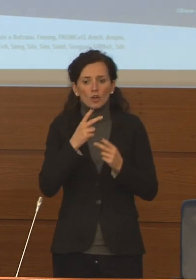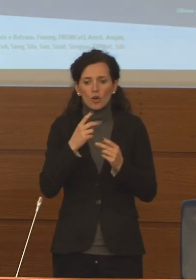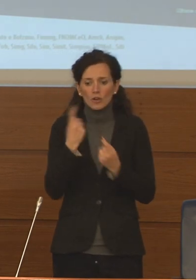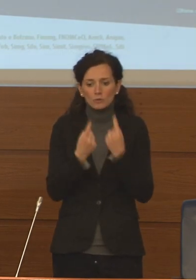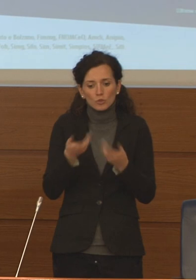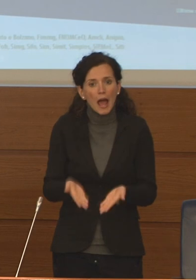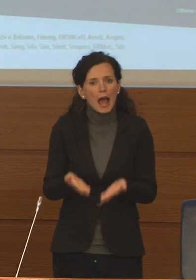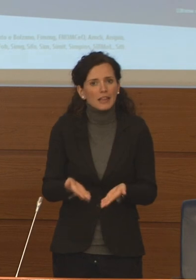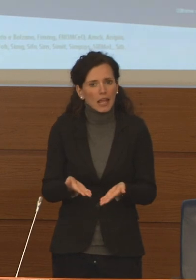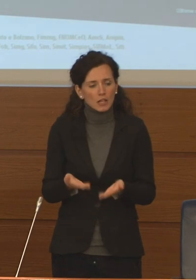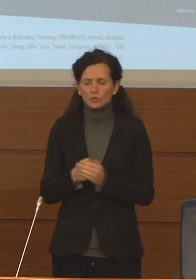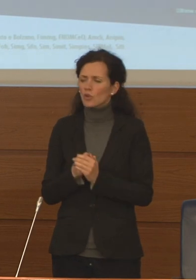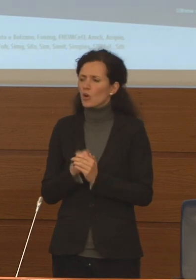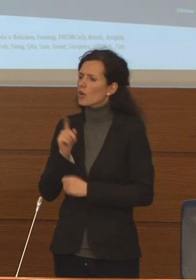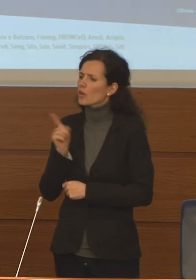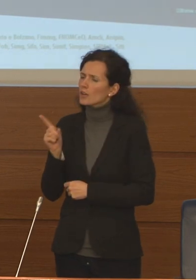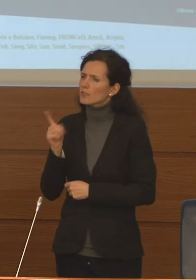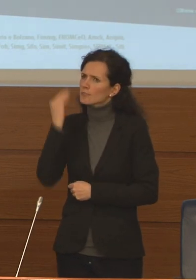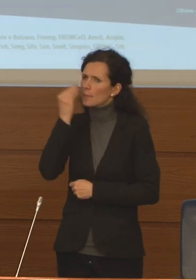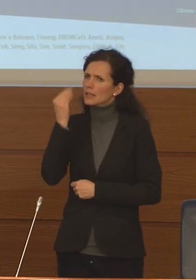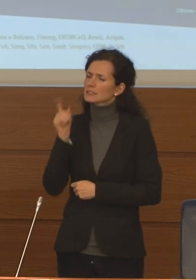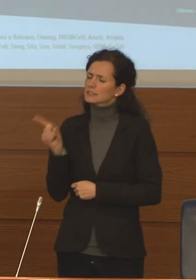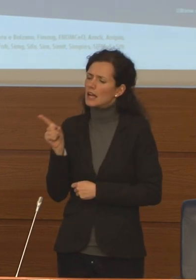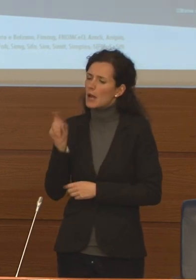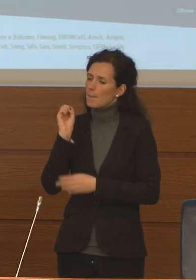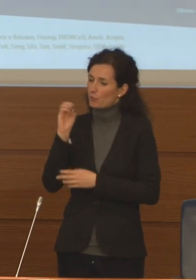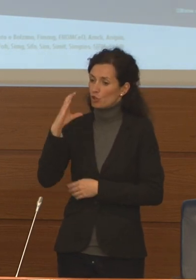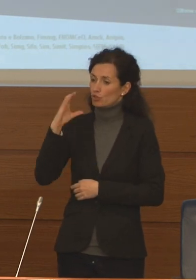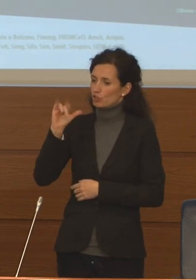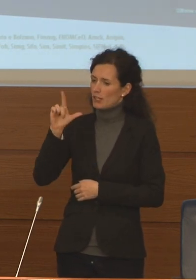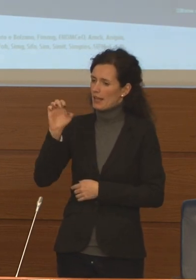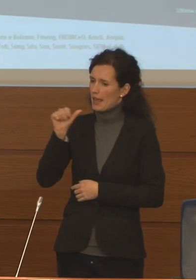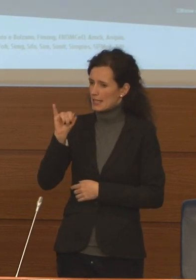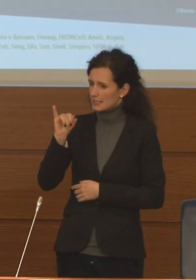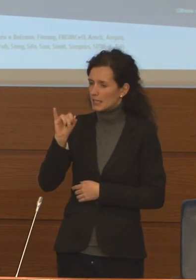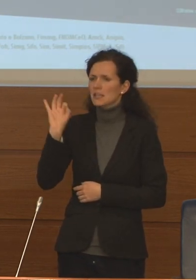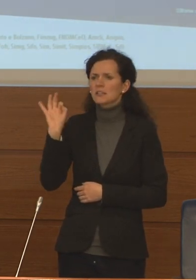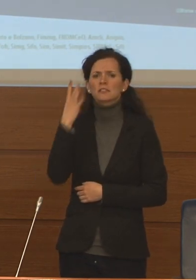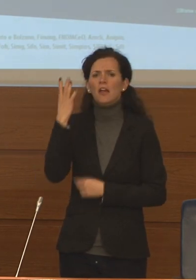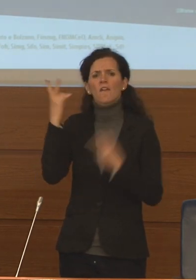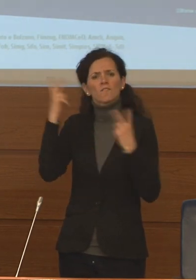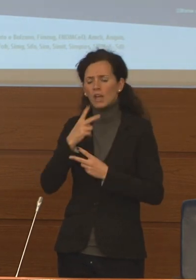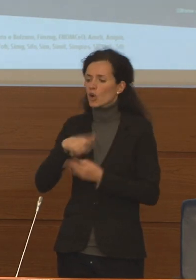(domanda giornalista) Secondo lei se il professor Cilesi, se fosse confermata la morte del